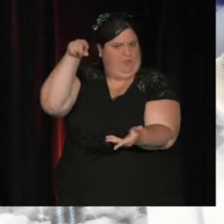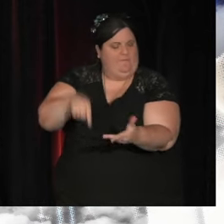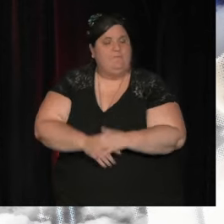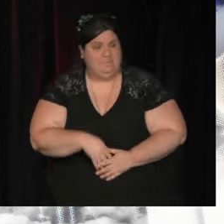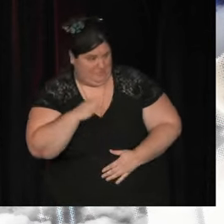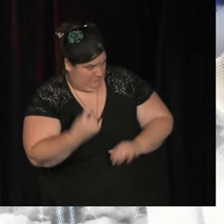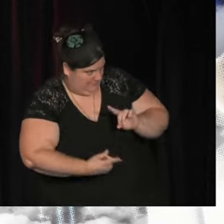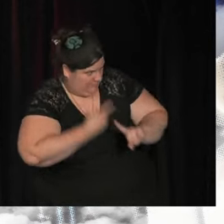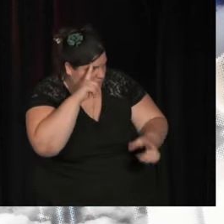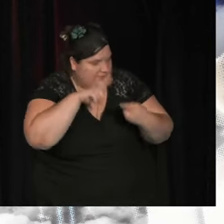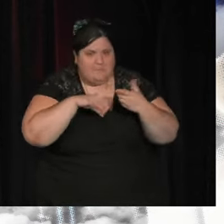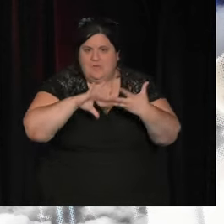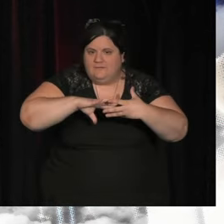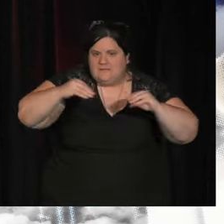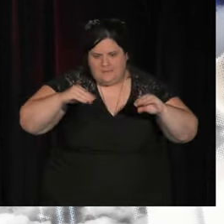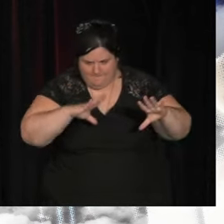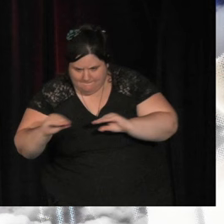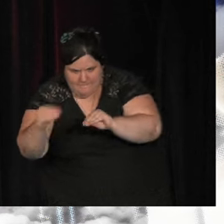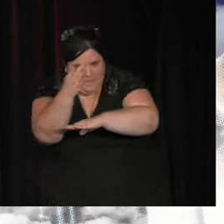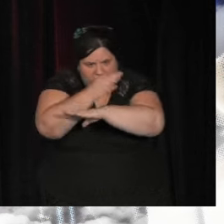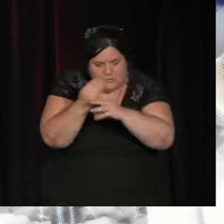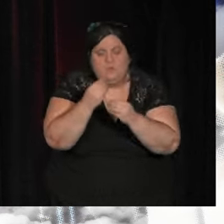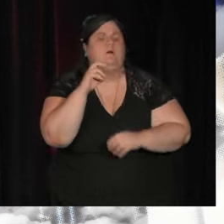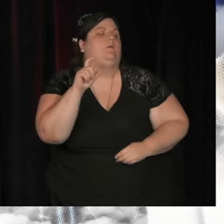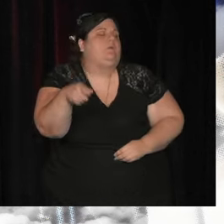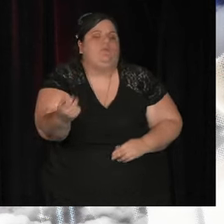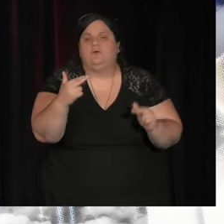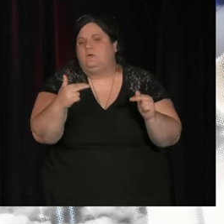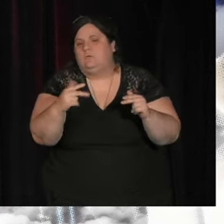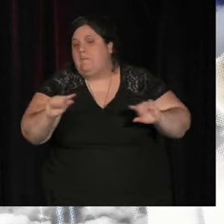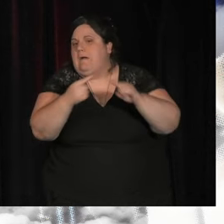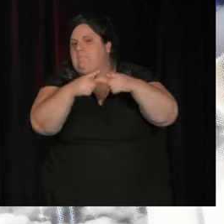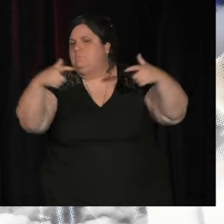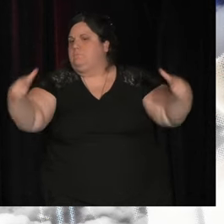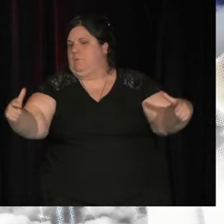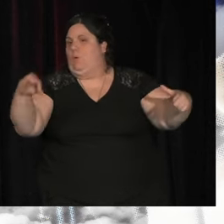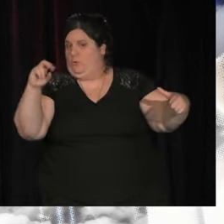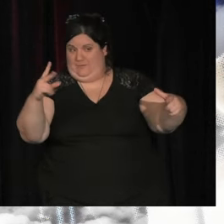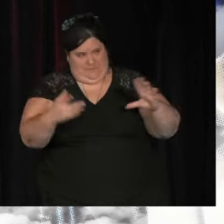parce que ce n'est pas juste concevoir des niveaux, c'est penser ces choses-là. C'est vraiment réussir à créer des zones où on anticipe le fait que